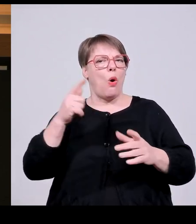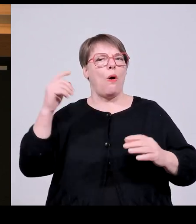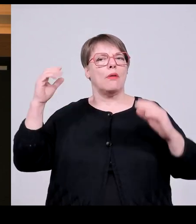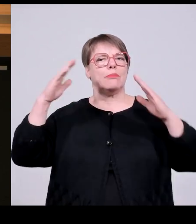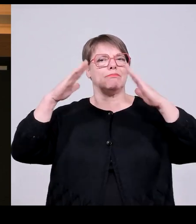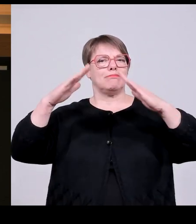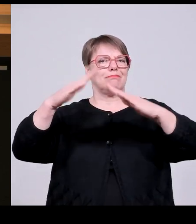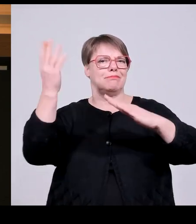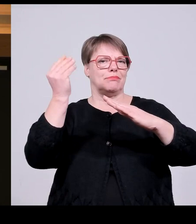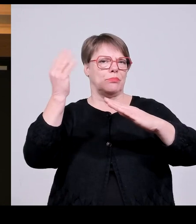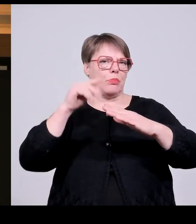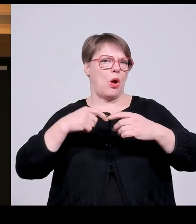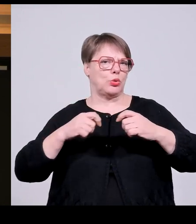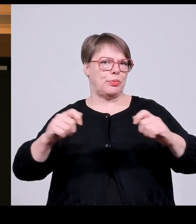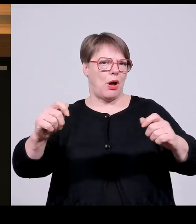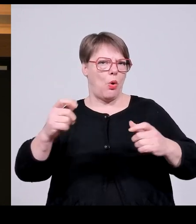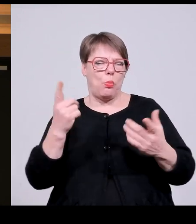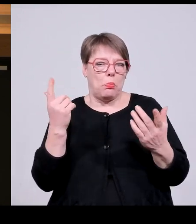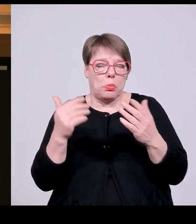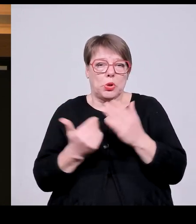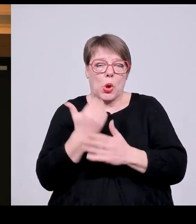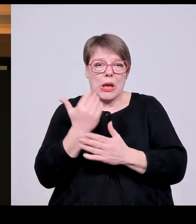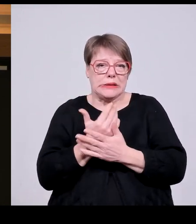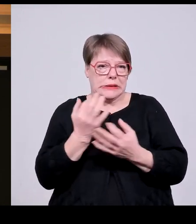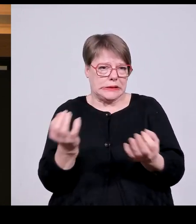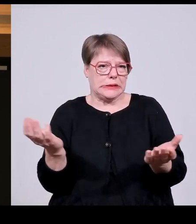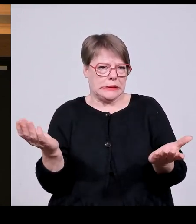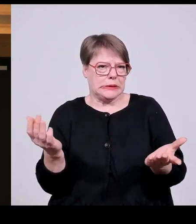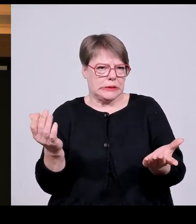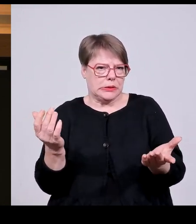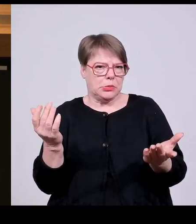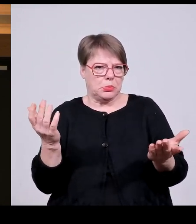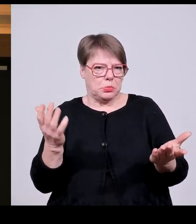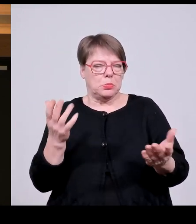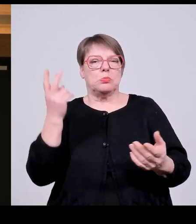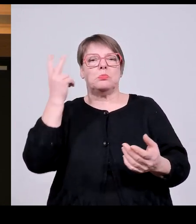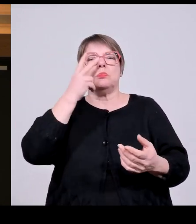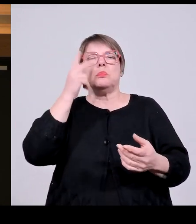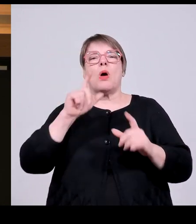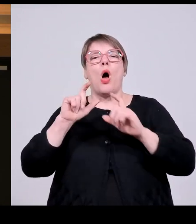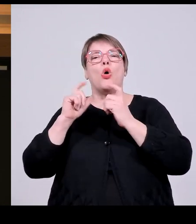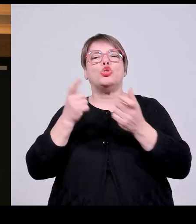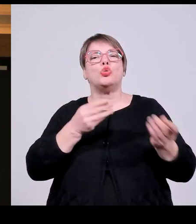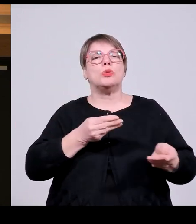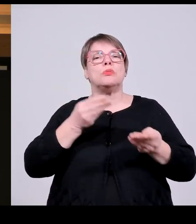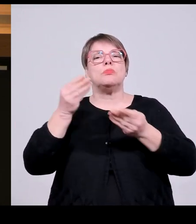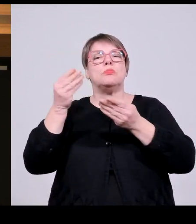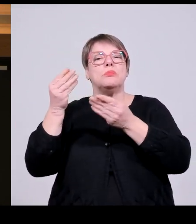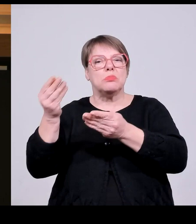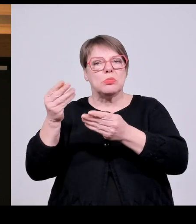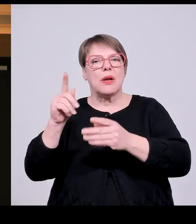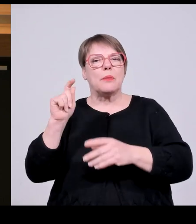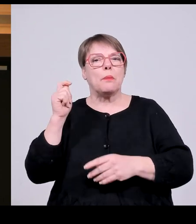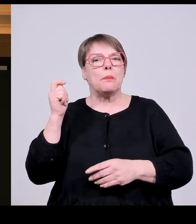den Abbau von rechtlichen und bürokratischen Barrieren voranzutreiben und das Tempo des Ausbaus deutlich zu beschleunigen.